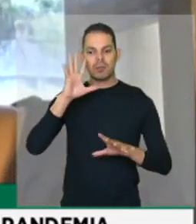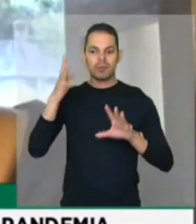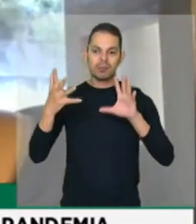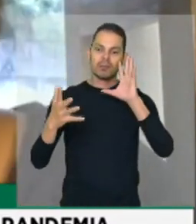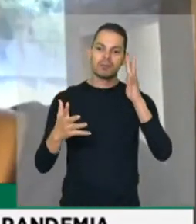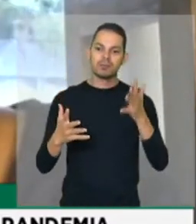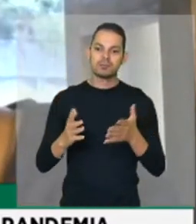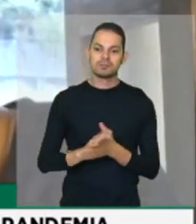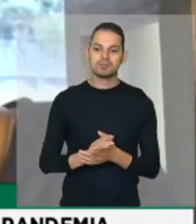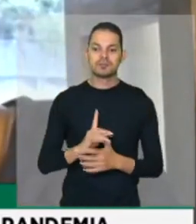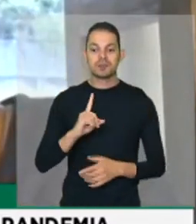ALGUMA MEDIDA O... NO NOSSO ENTENDIMENTO, O... A MUDANÇA